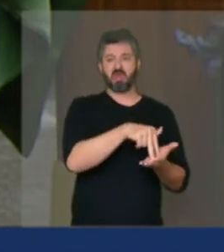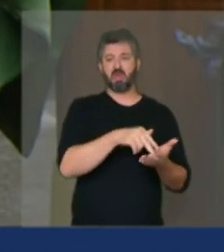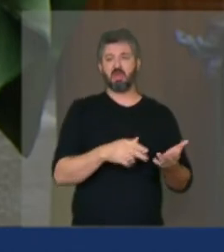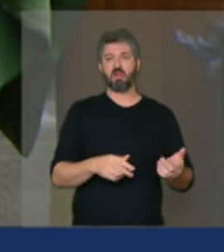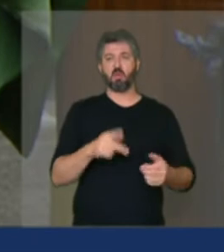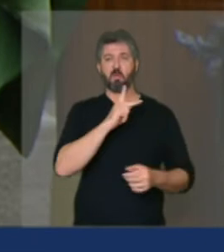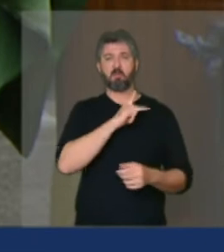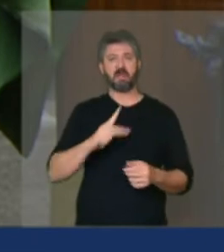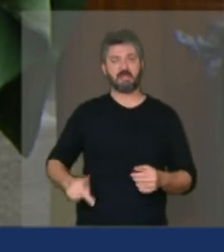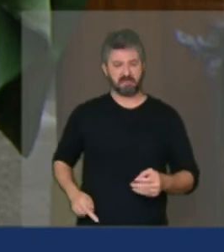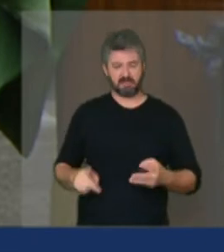REDES SOCIAIS, QUE A GENTE VÊ EM TODOS OS LUGARES DESSE PAÍ